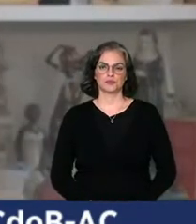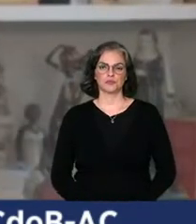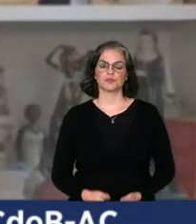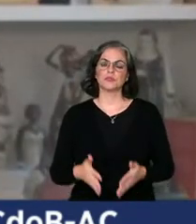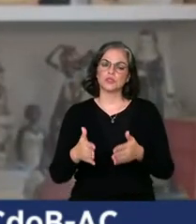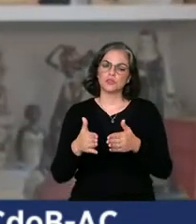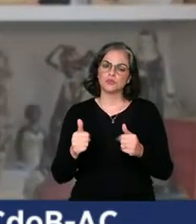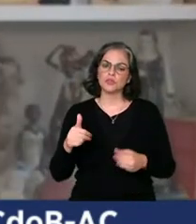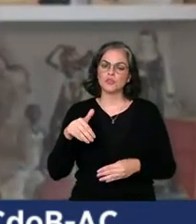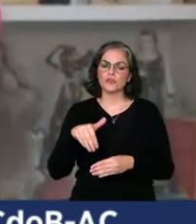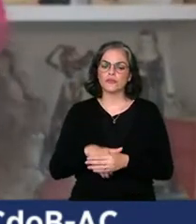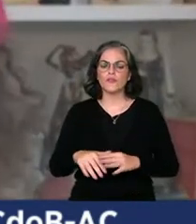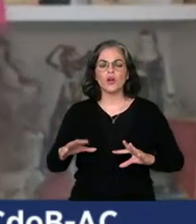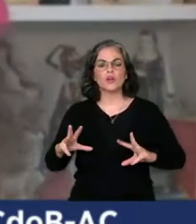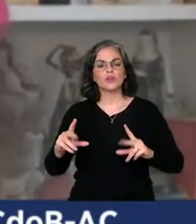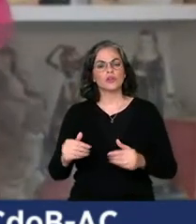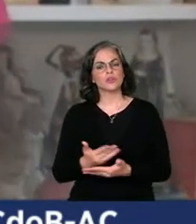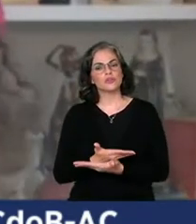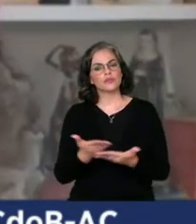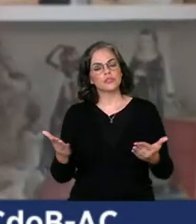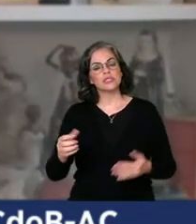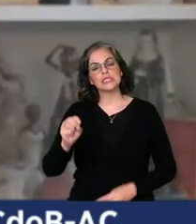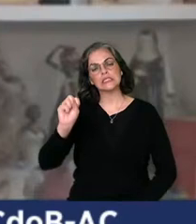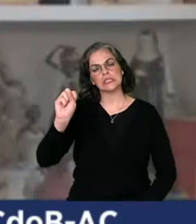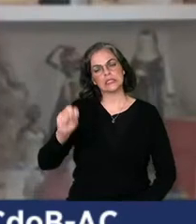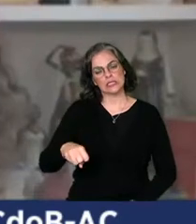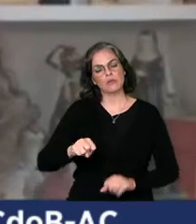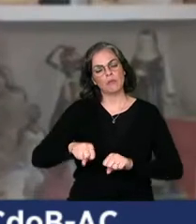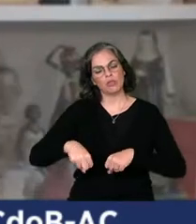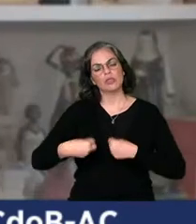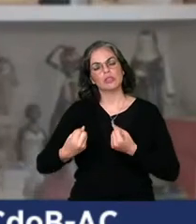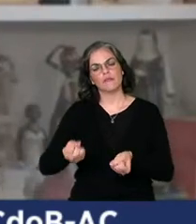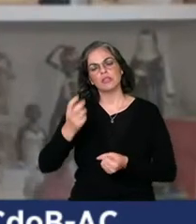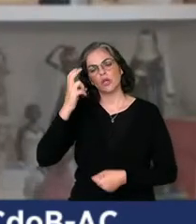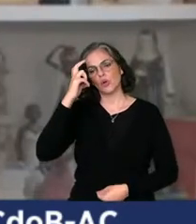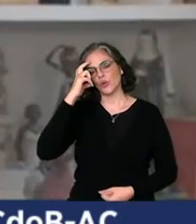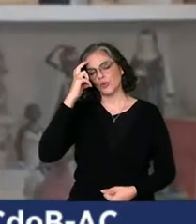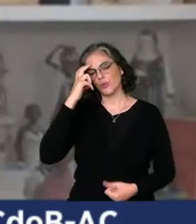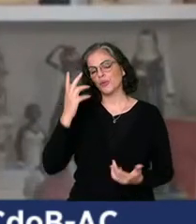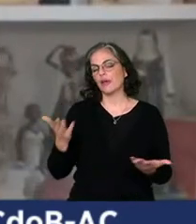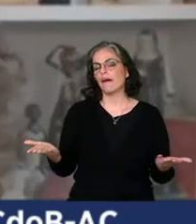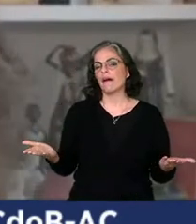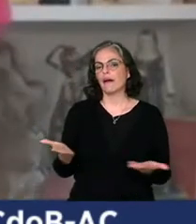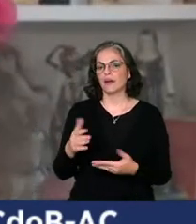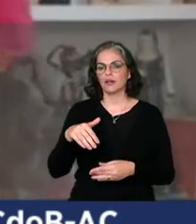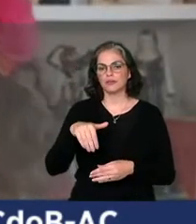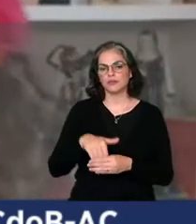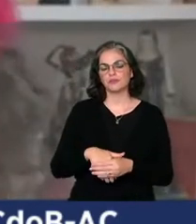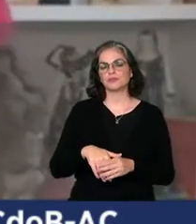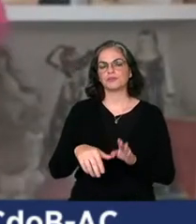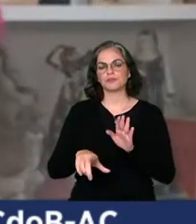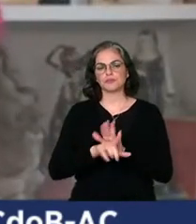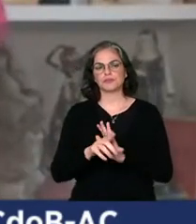RECURSO. PORTANTO, SENHOR PRESIDENTE, COLEGAS PARLAMENTARES, PEÇO O VOTO DE TODOS OS COLEGAS AQUI SIM EM DEFESA DA CULTURA, PELA VOTAÇÃO DA LEI PAULO GUSTAVA